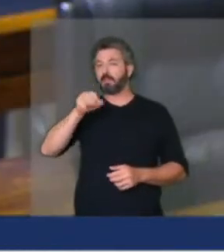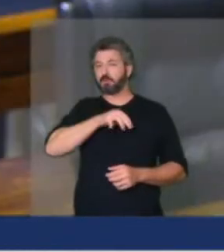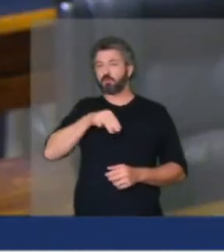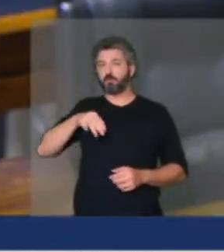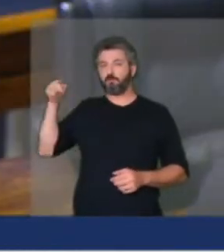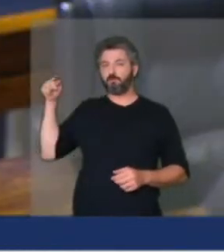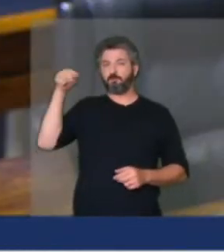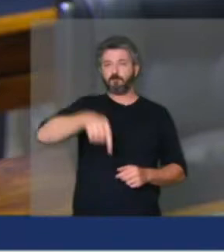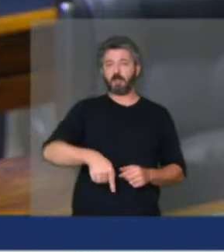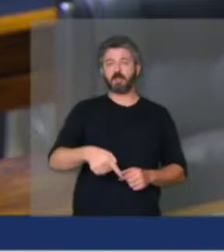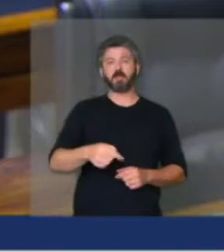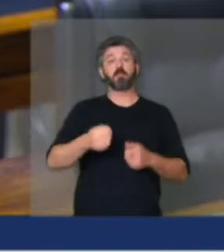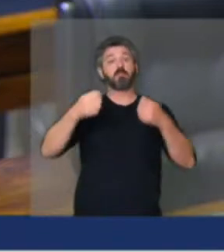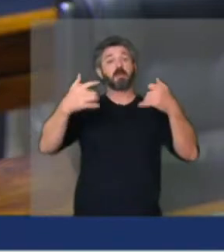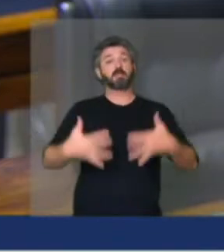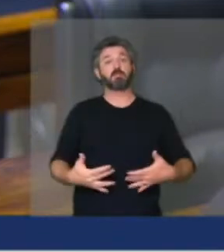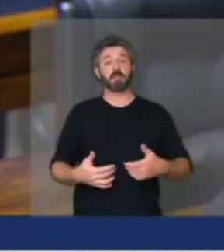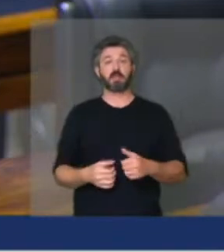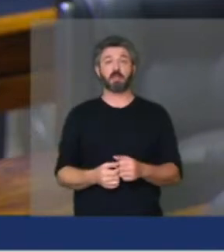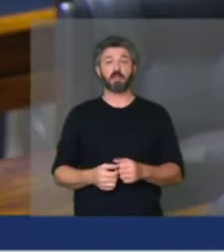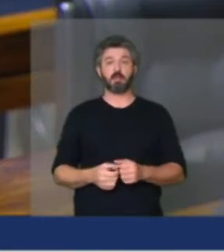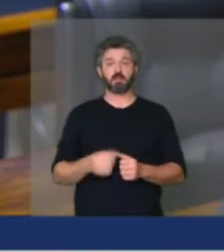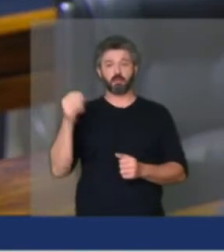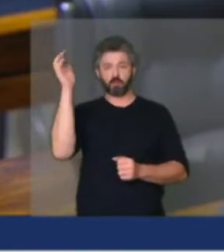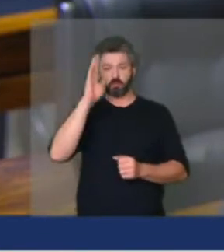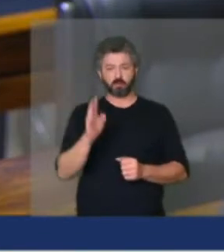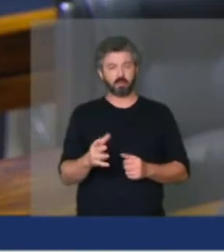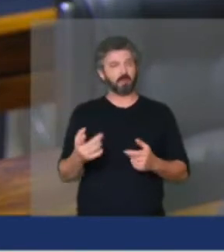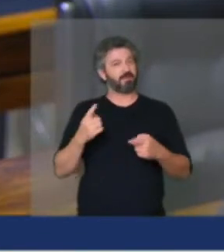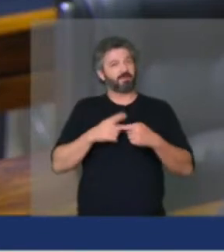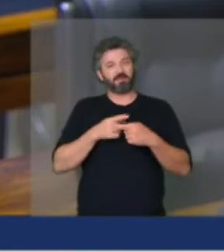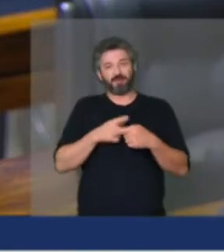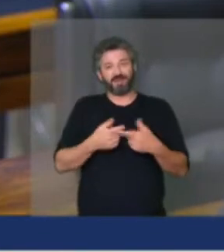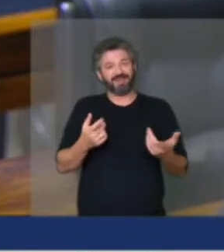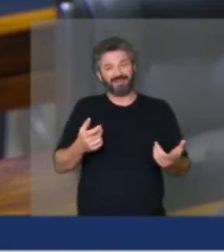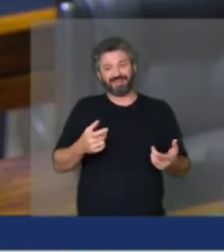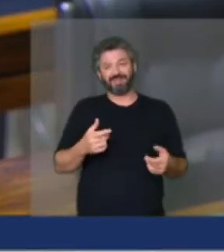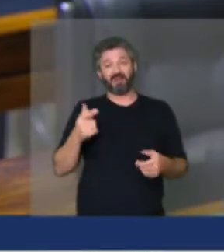QUEREMOS QUE PAULO GUEDES... QUER O BRASIL, AINDA QUE DIFICILMENTE CONSIGA EXPLICAR É NAÇÃO BRASILEIRA PORQUE